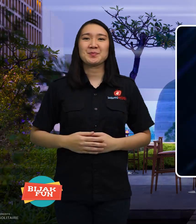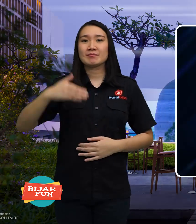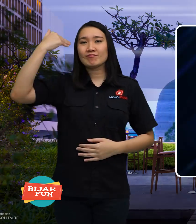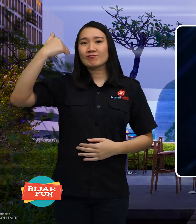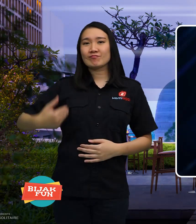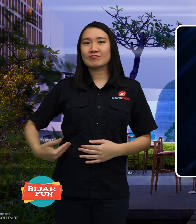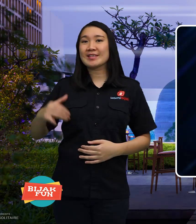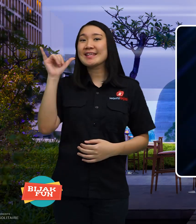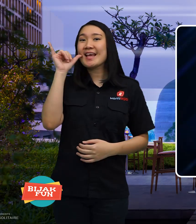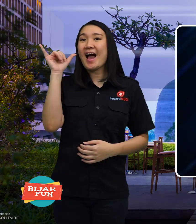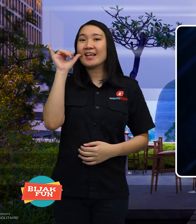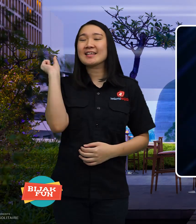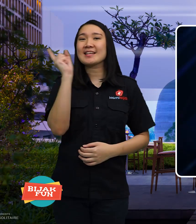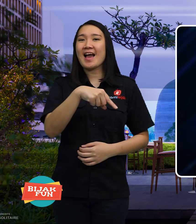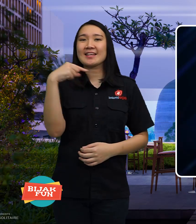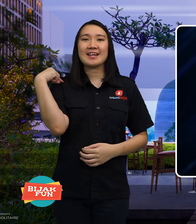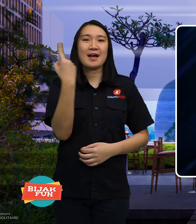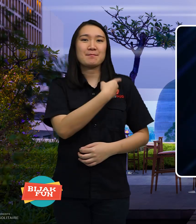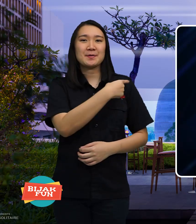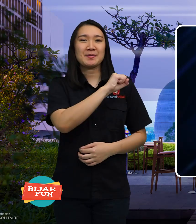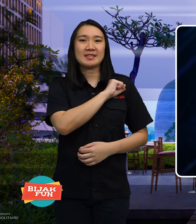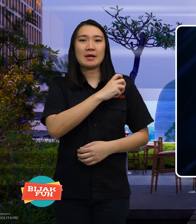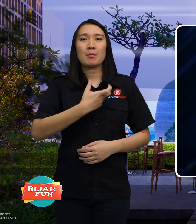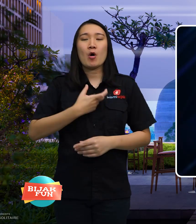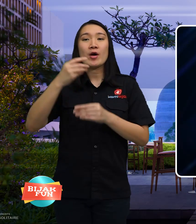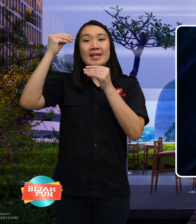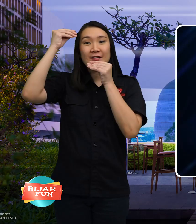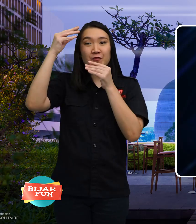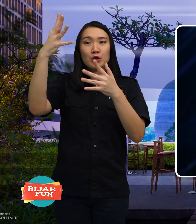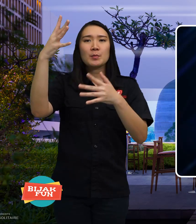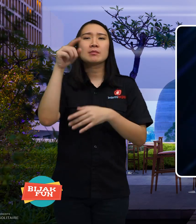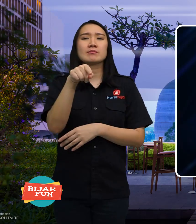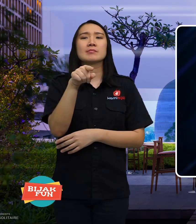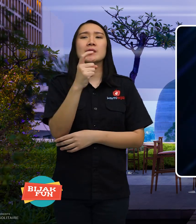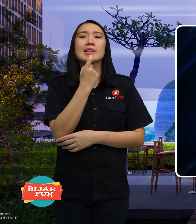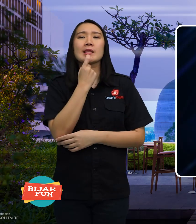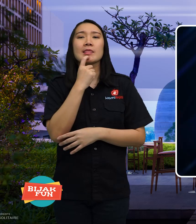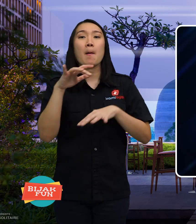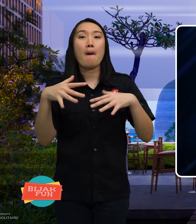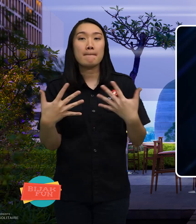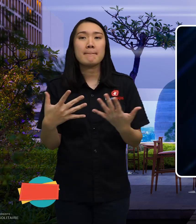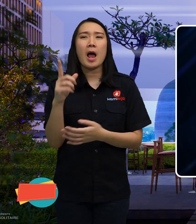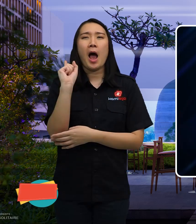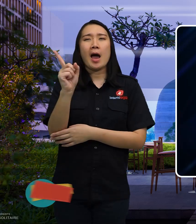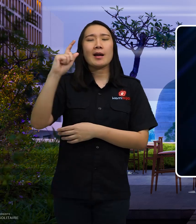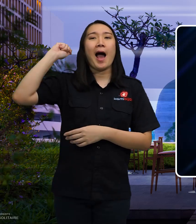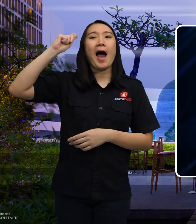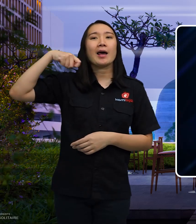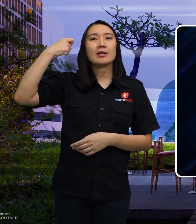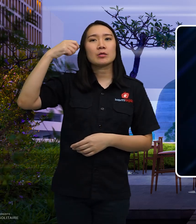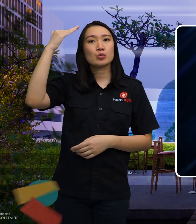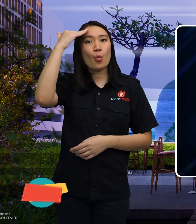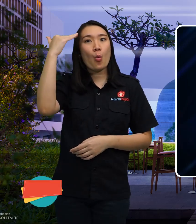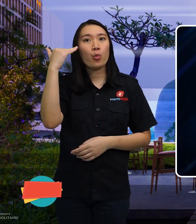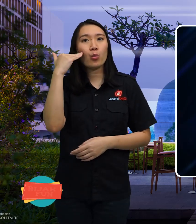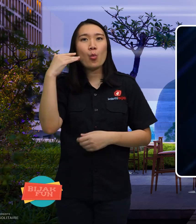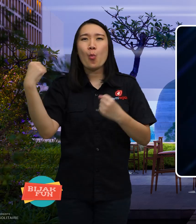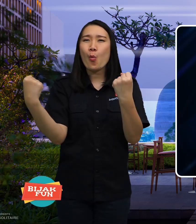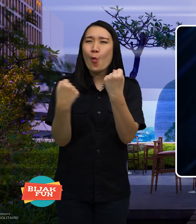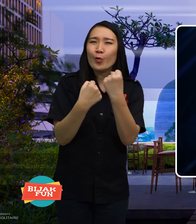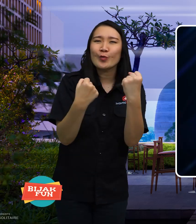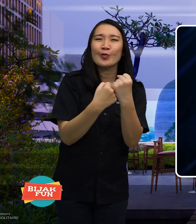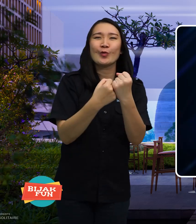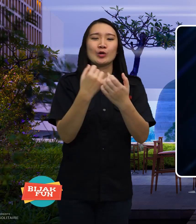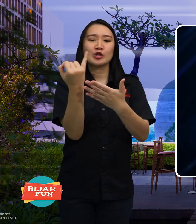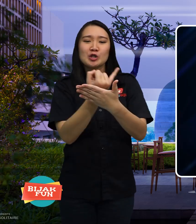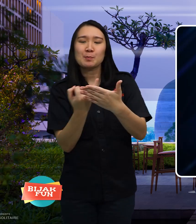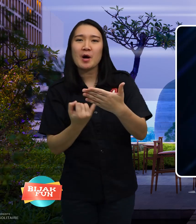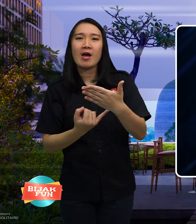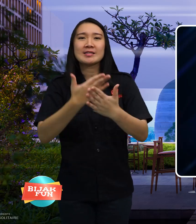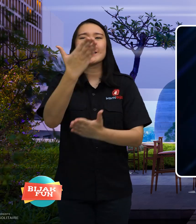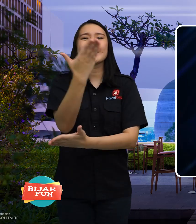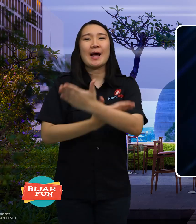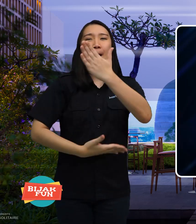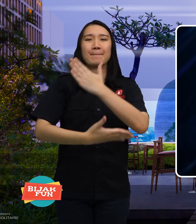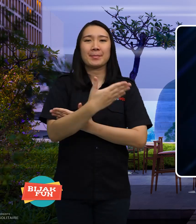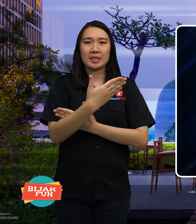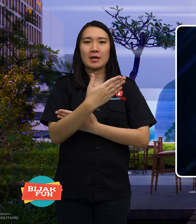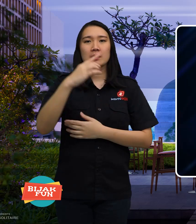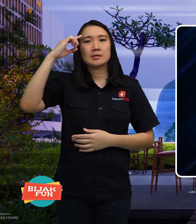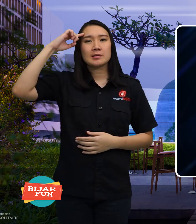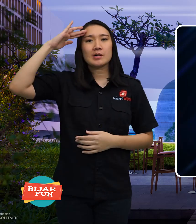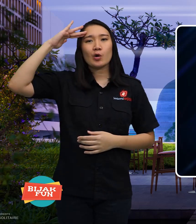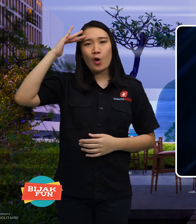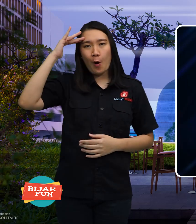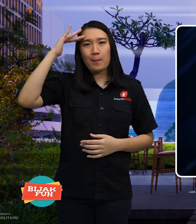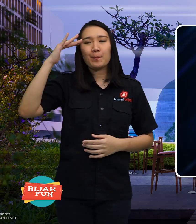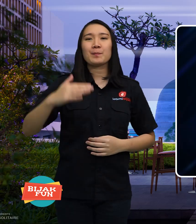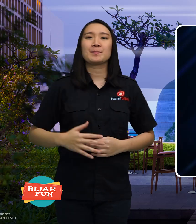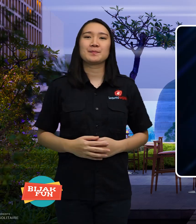Saya Yani dari KamiBijak mau menyampaikan informasi mengenai artis Korea yang mendukung seniman disabilitas DS.